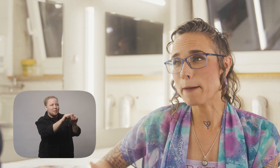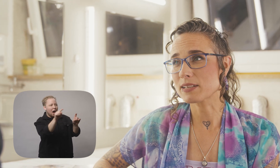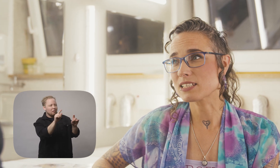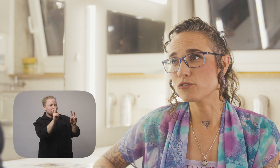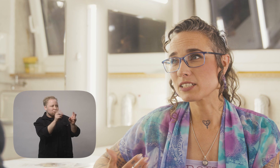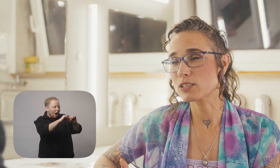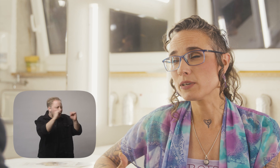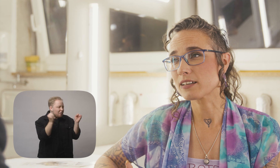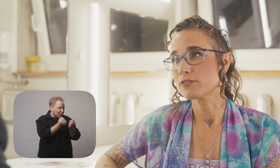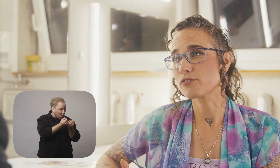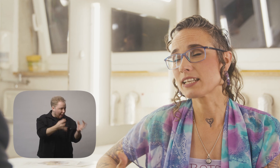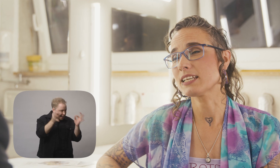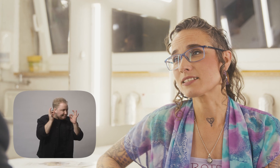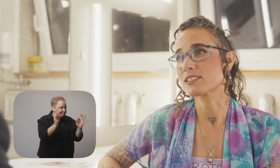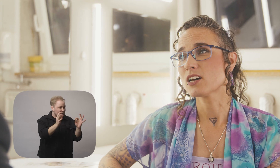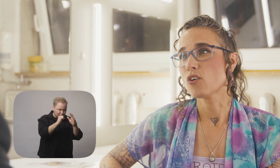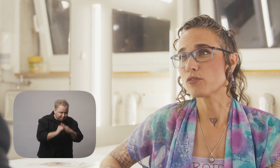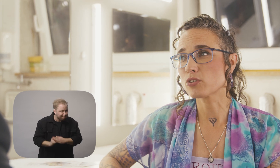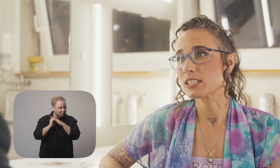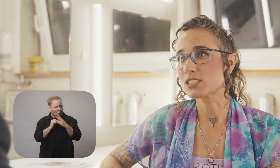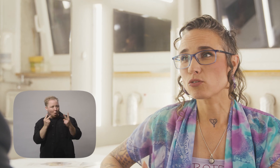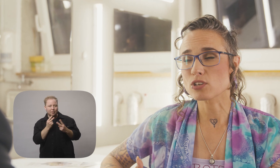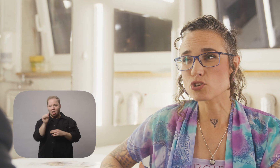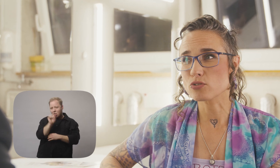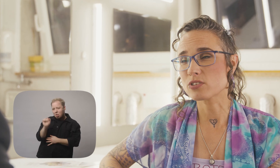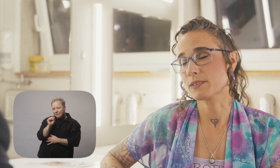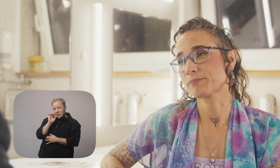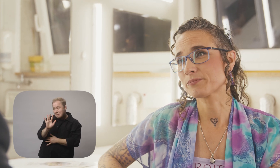dass sie wirklich queerfriendly ist und wirklich unterstützt?